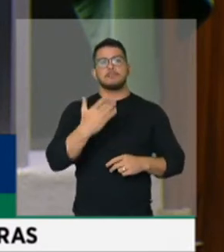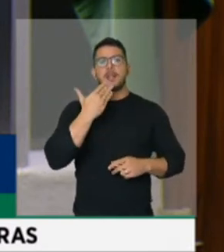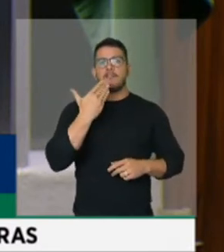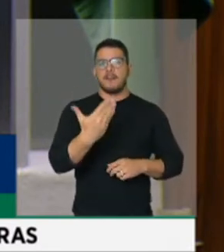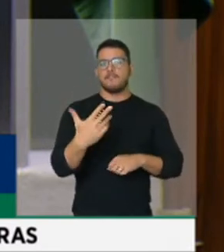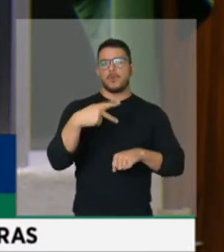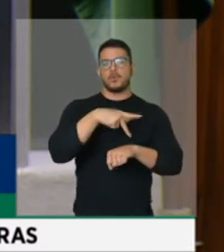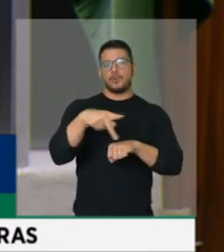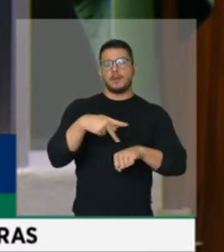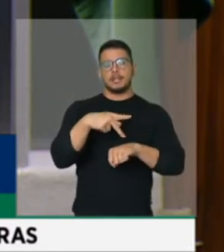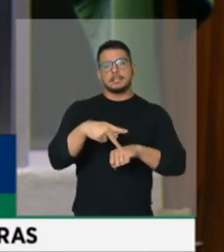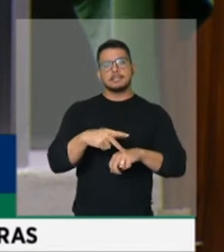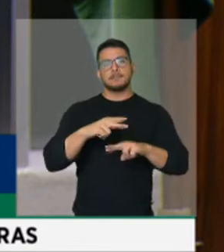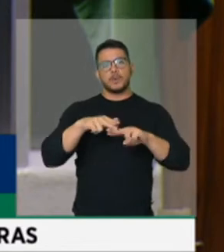O PROJETO. NÓS SOMOS NACIONALISTAS DE VERDADE.